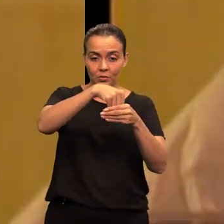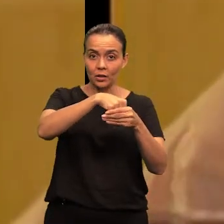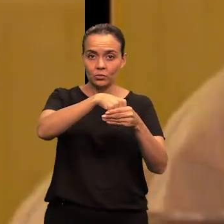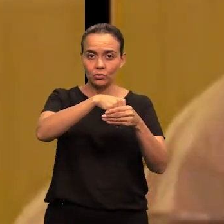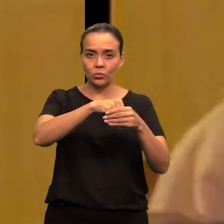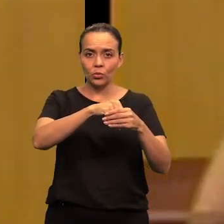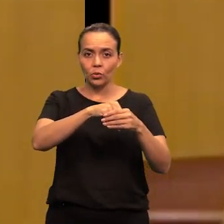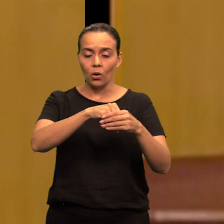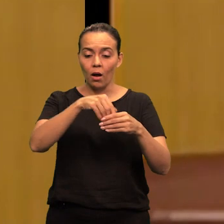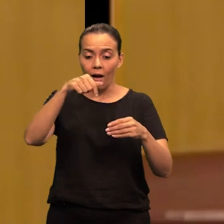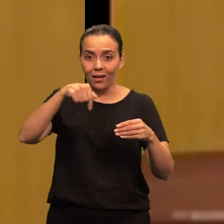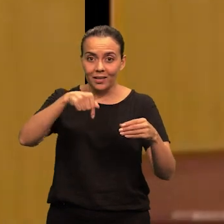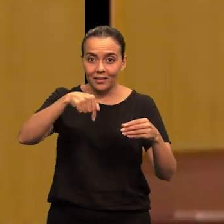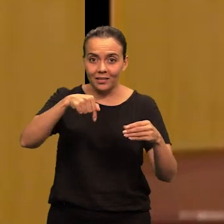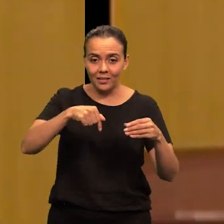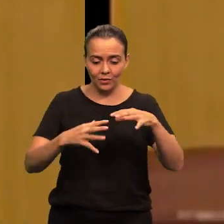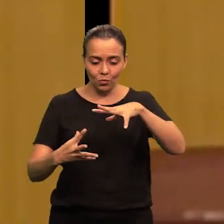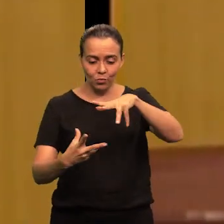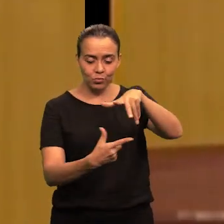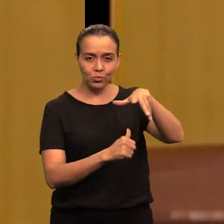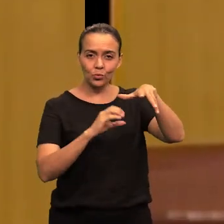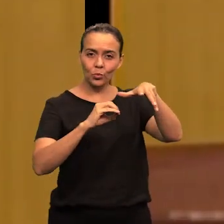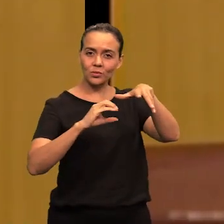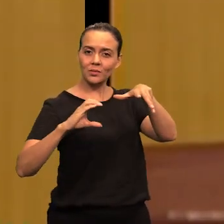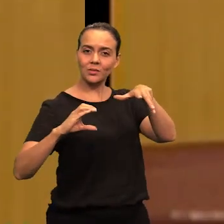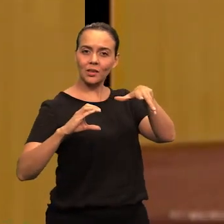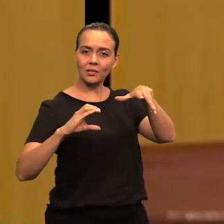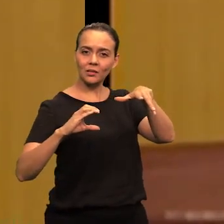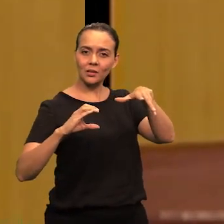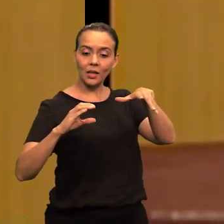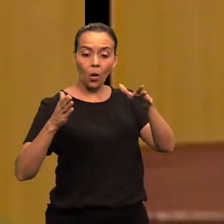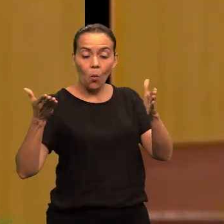é uma criação nossa, ocidental, moderna.